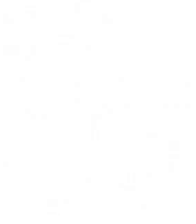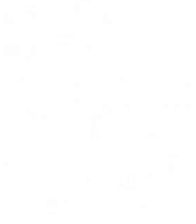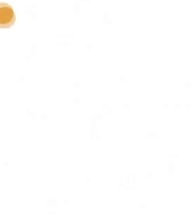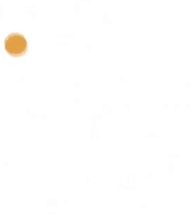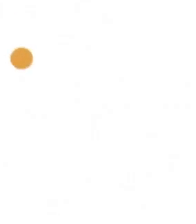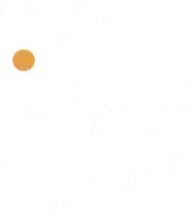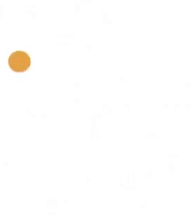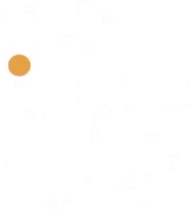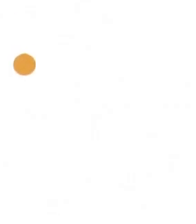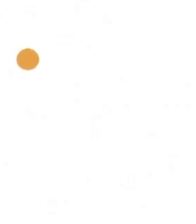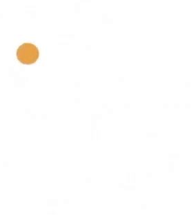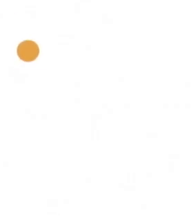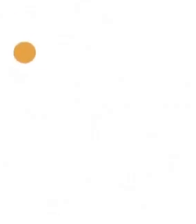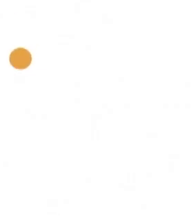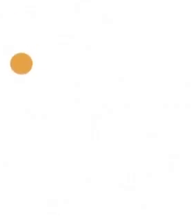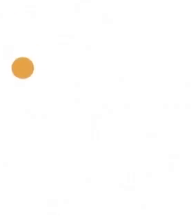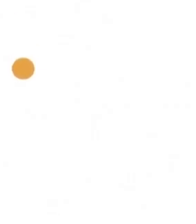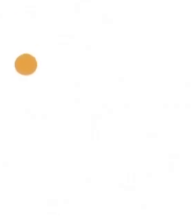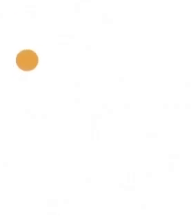[Música] [歌曲]